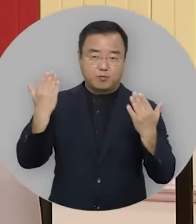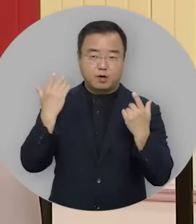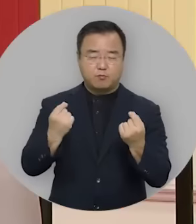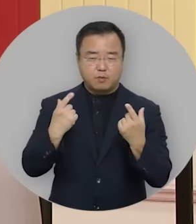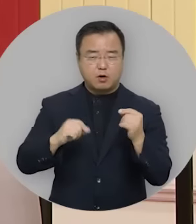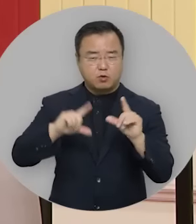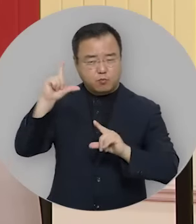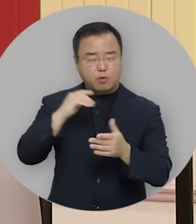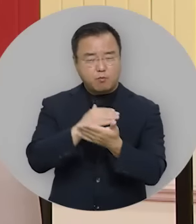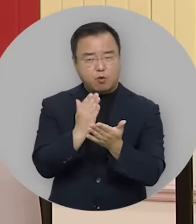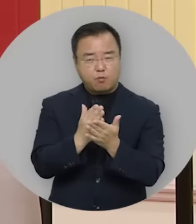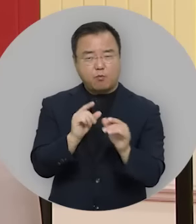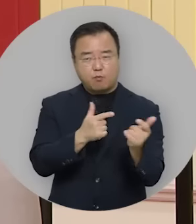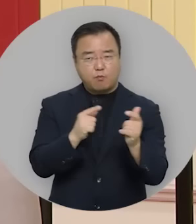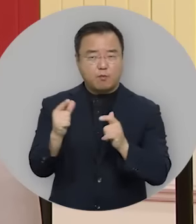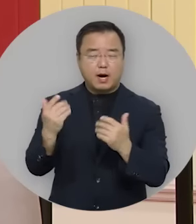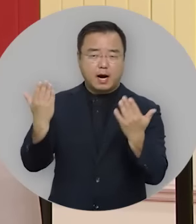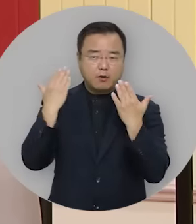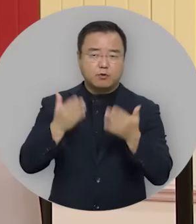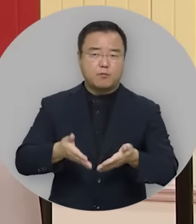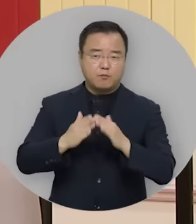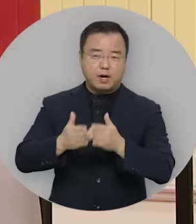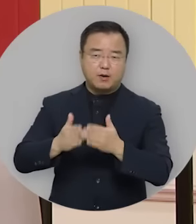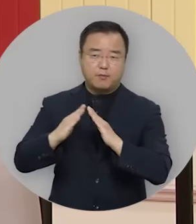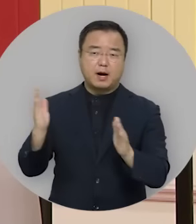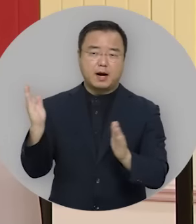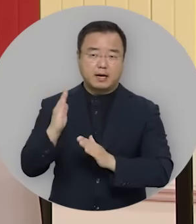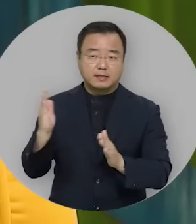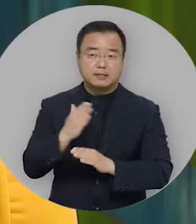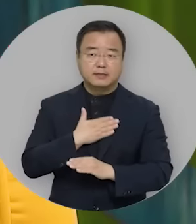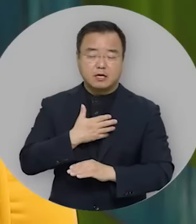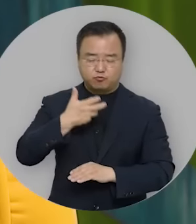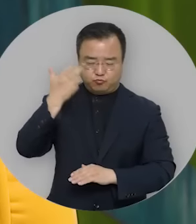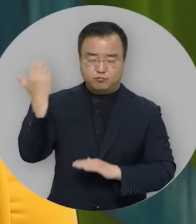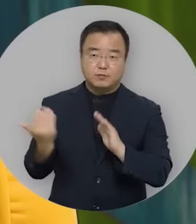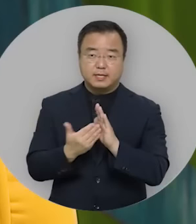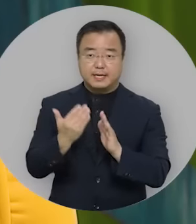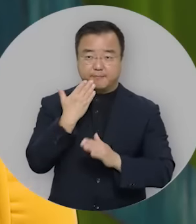조금 유형을 달리하는 학교들이 많이 생겨서 우리 학생들이 나의 꿈을 실현하기 위해서